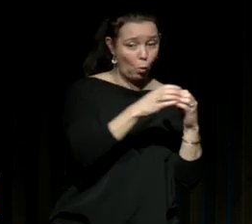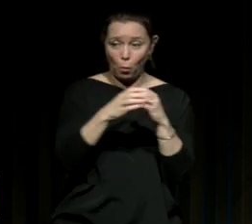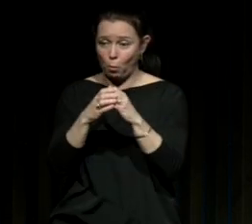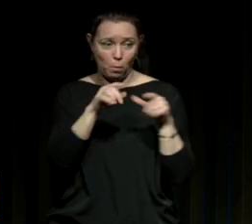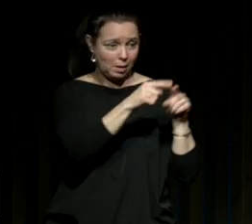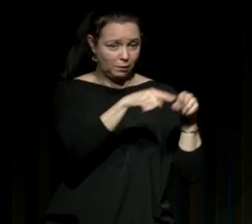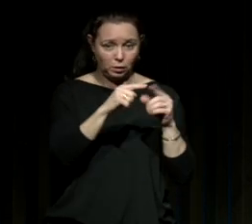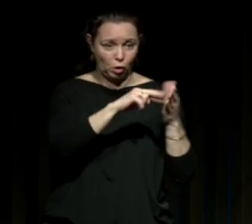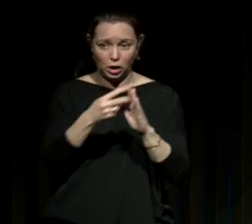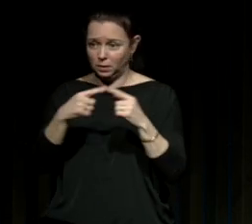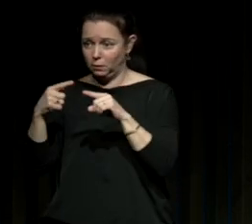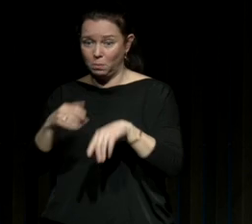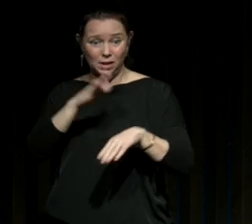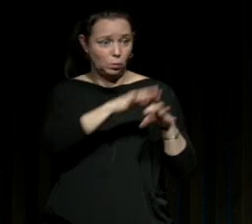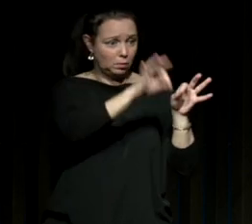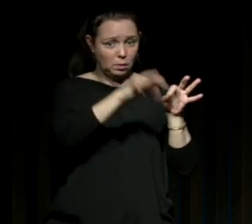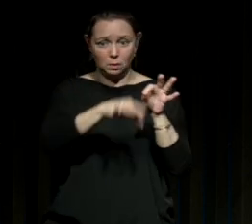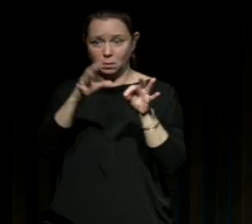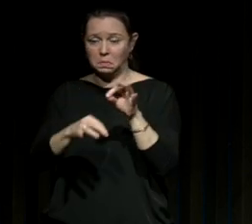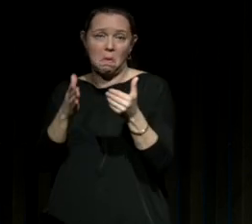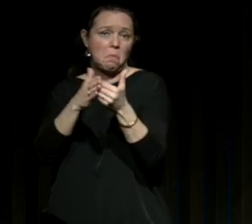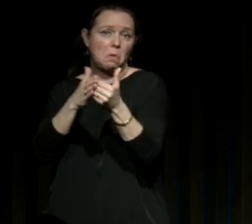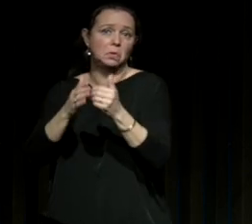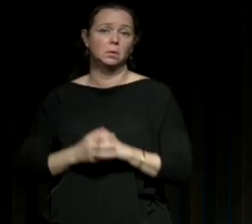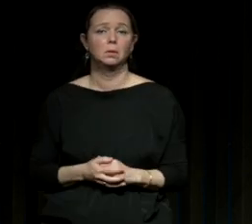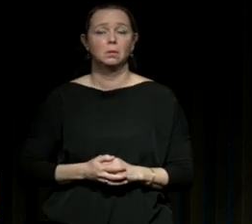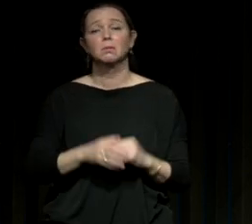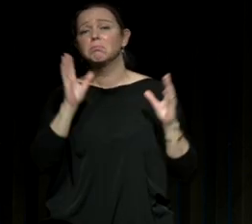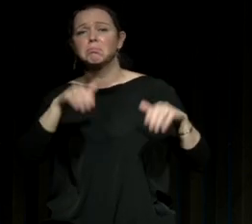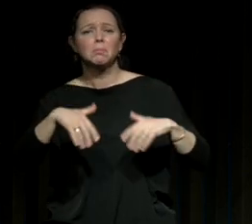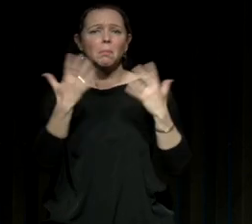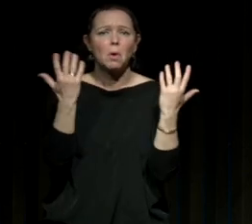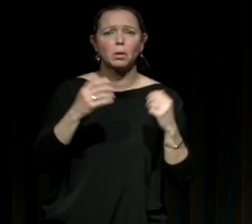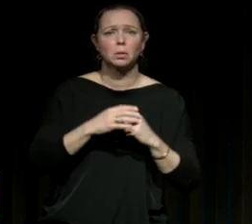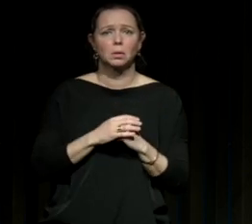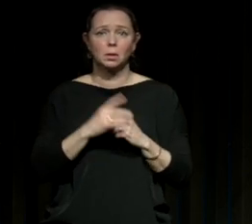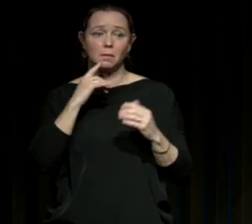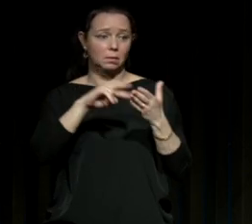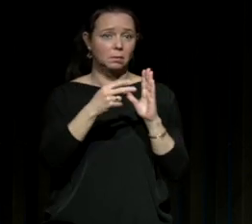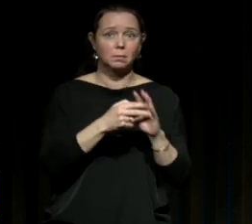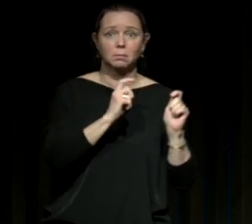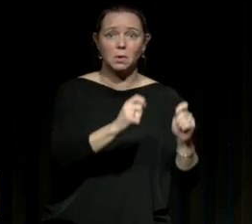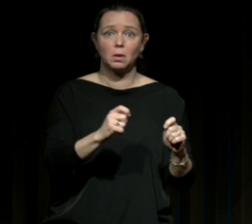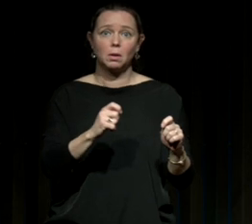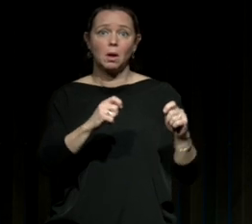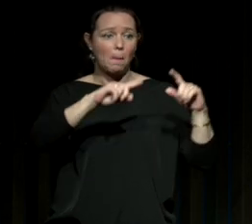quelle que soit la diététique prescrite la perte de poids les significativement la même ce qui est